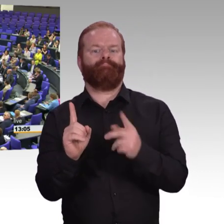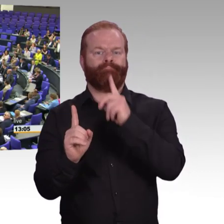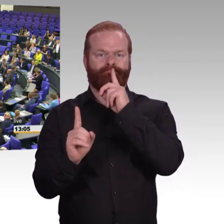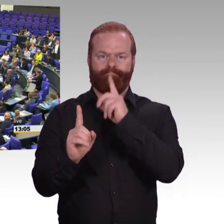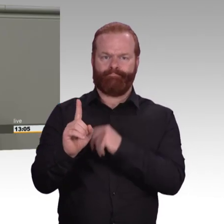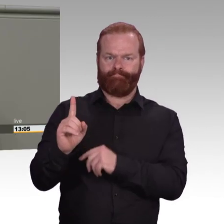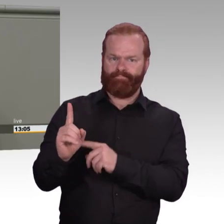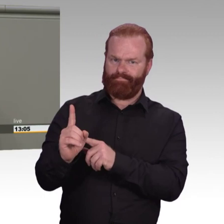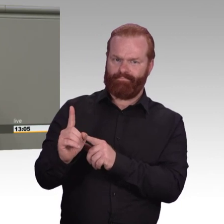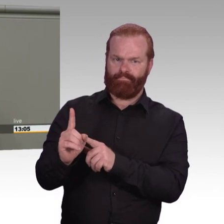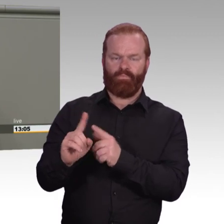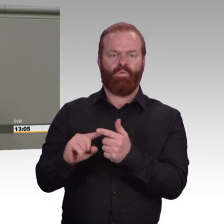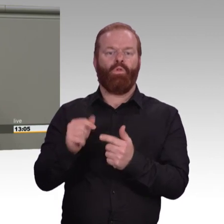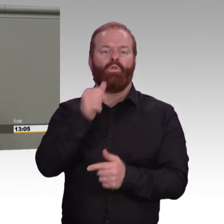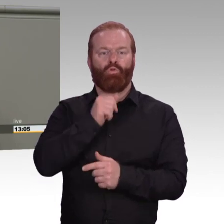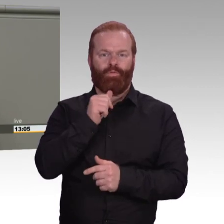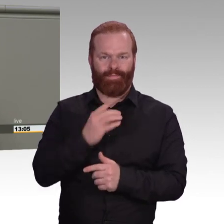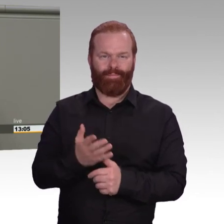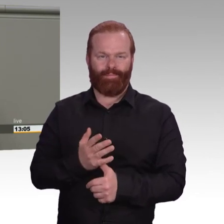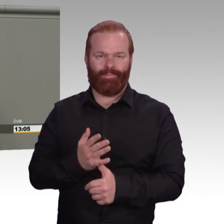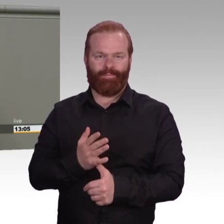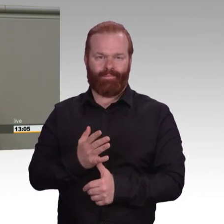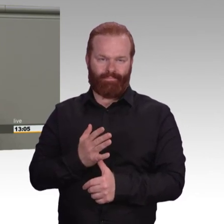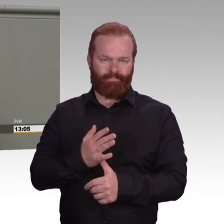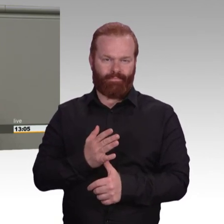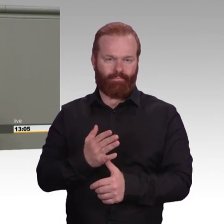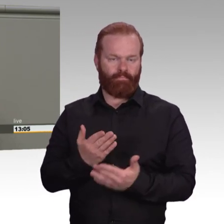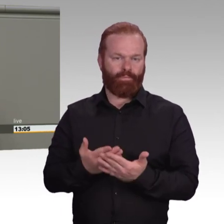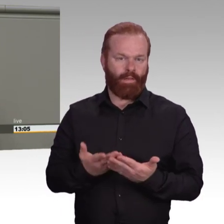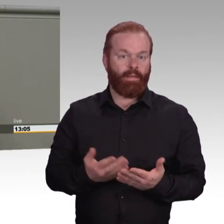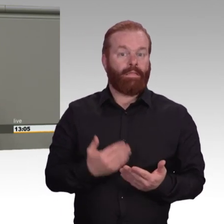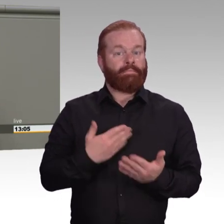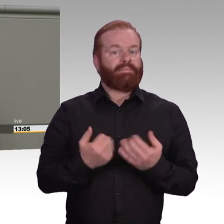Mit der Stärkung der Kinderrechte würden die Elternrechte beschnitten. Das Gegenteil ist der Fall.